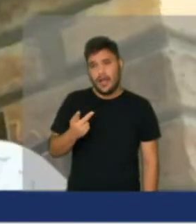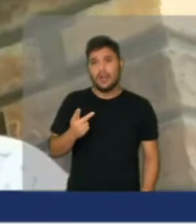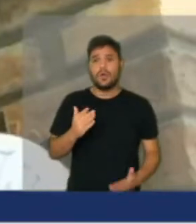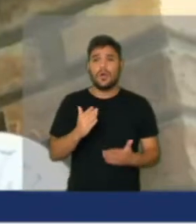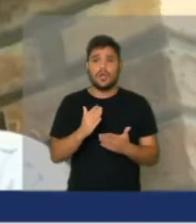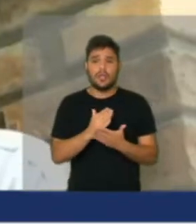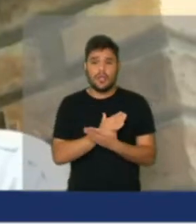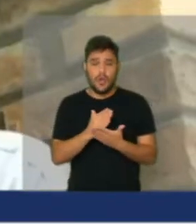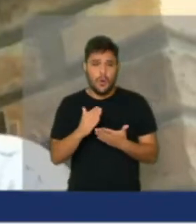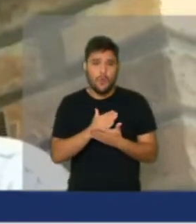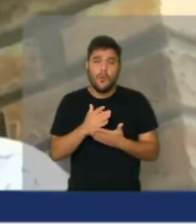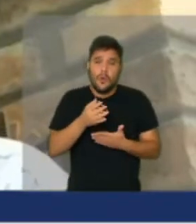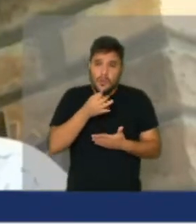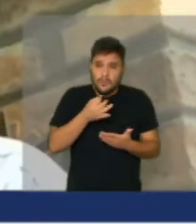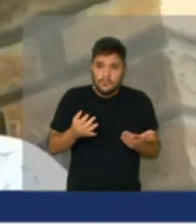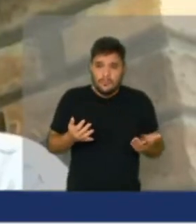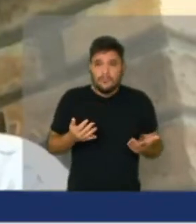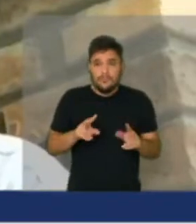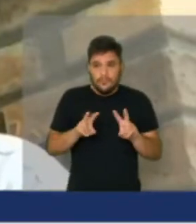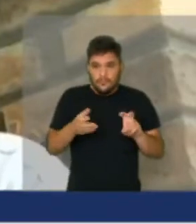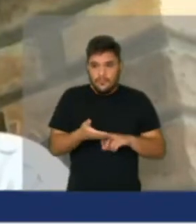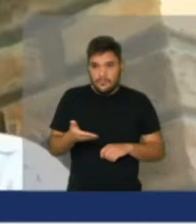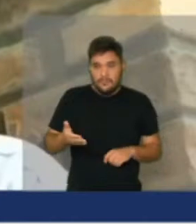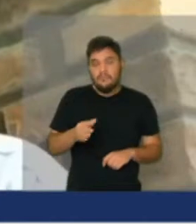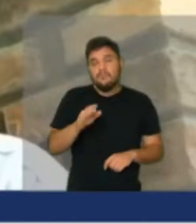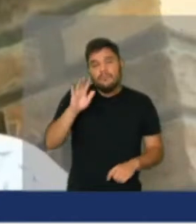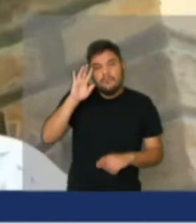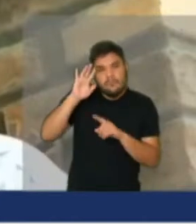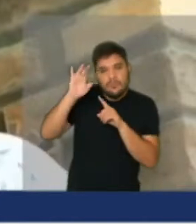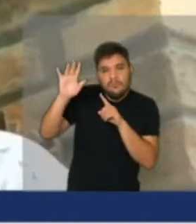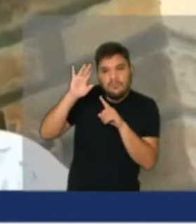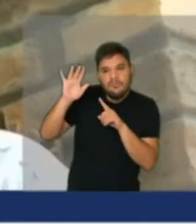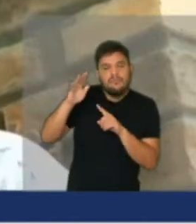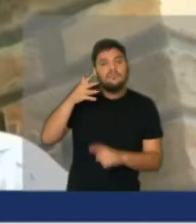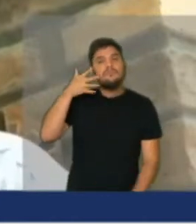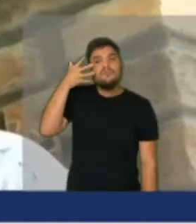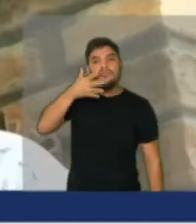RESPEITO. IMAGINEM... A PALESTRA DE PAULO GUEDES MINISTRO DA ECONOMIA DE BOLSONARO E BOLSONARO NÃO